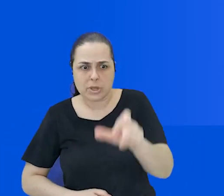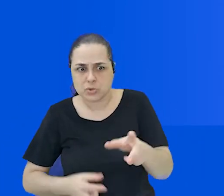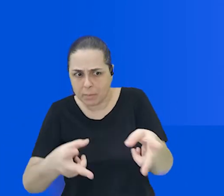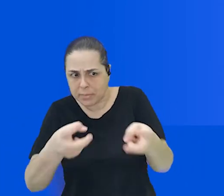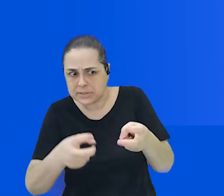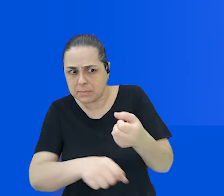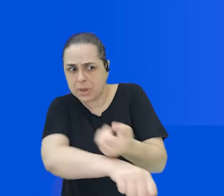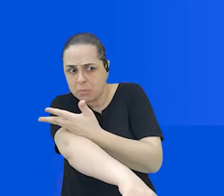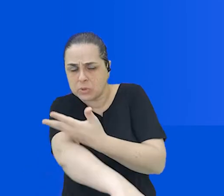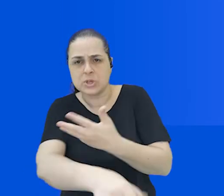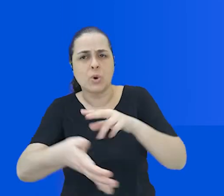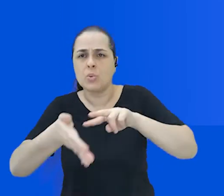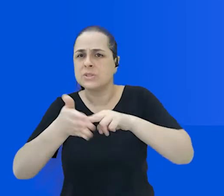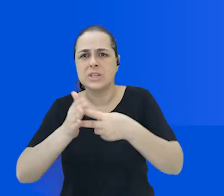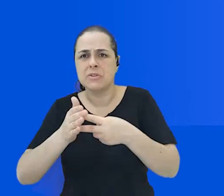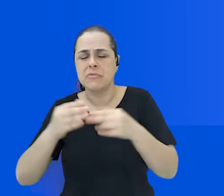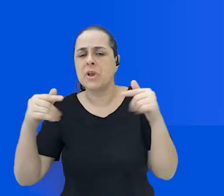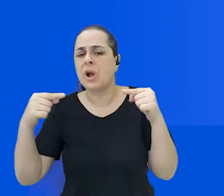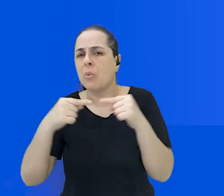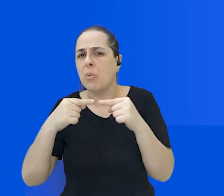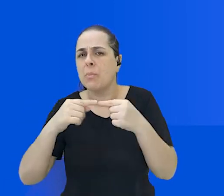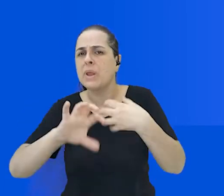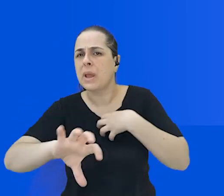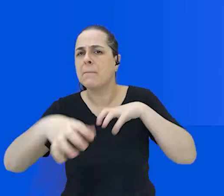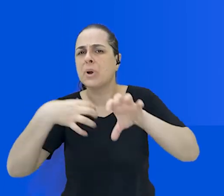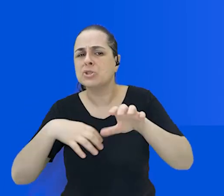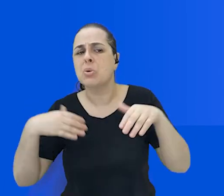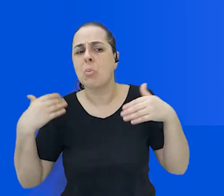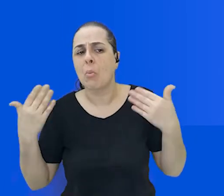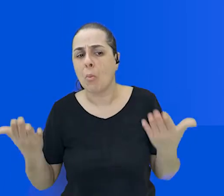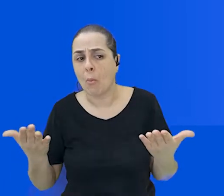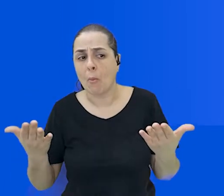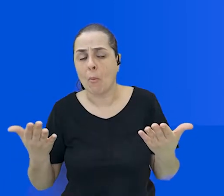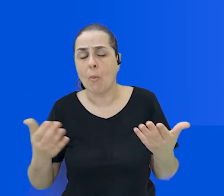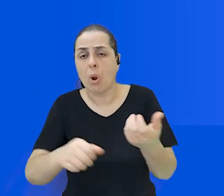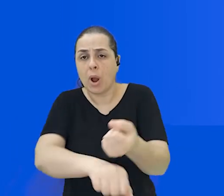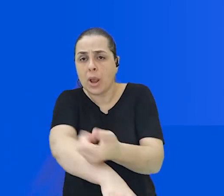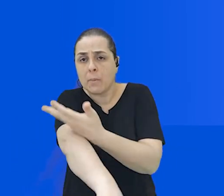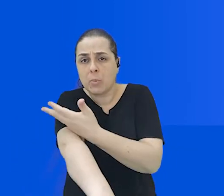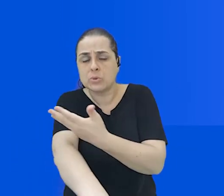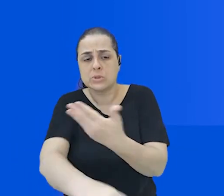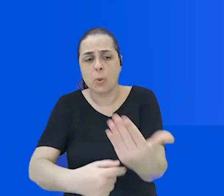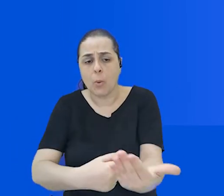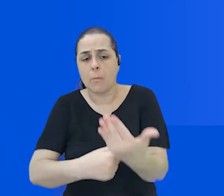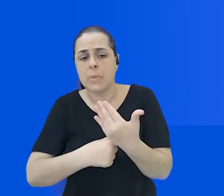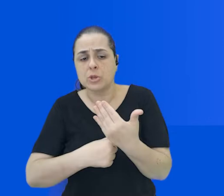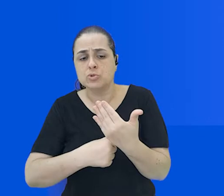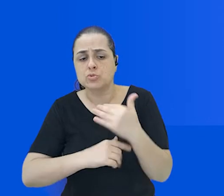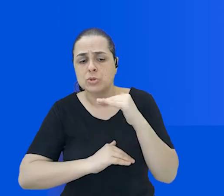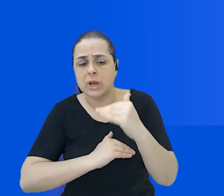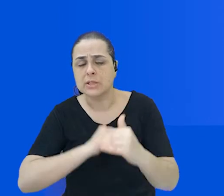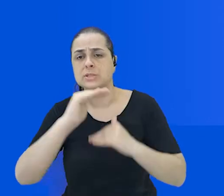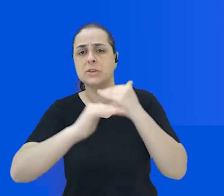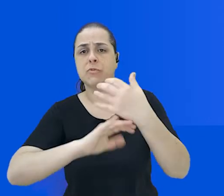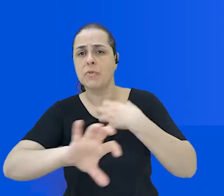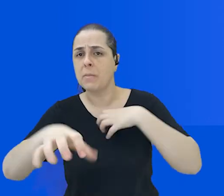Por que que está esse movimento de olhar para as emoções, ajuda no processo da empatia?